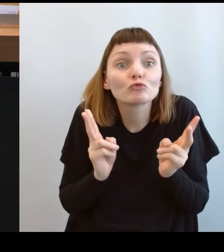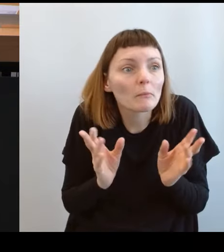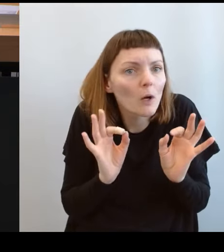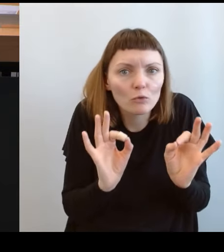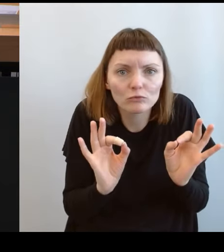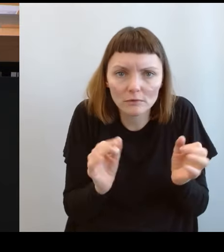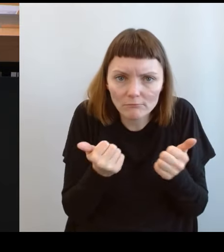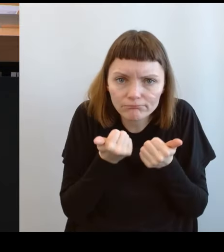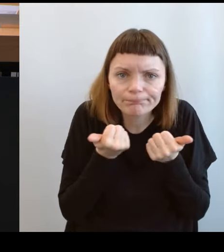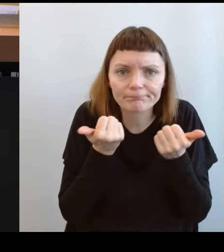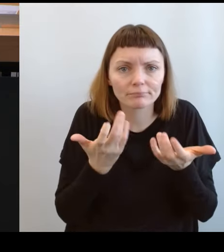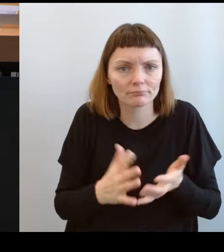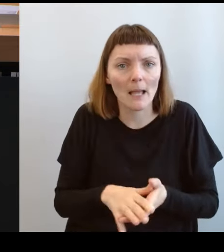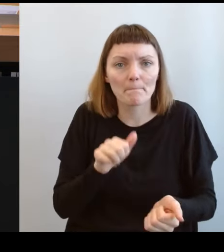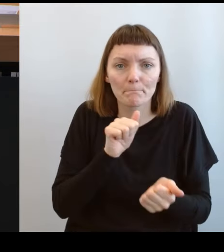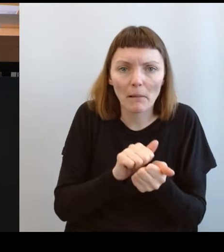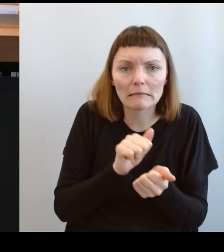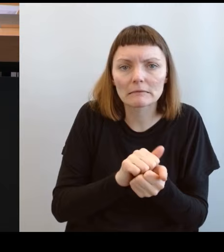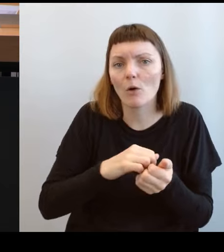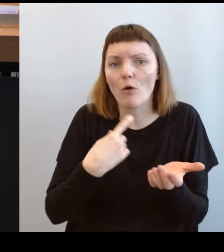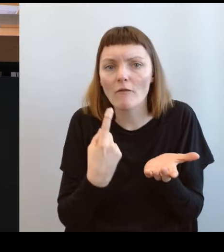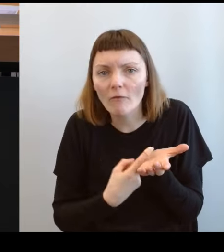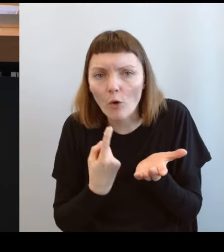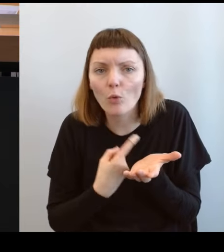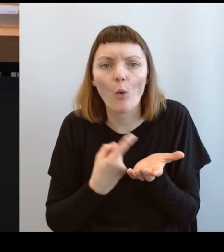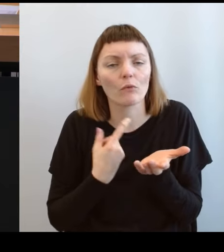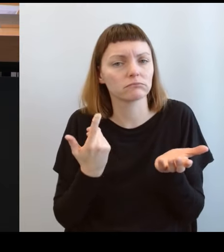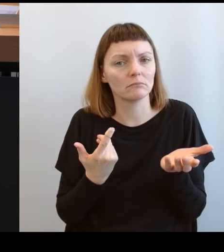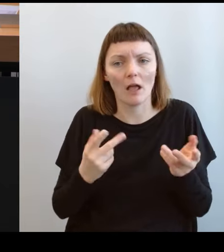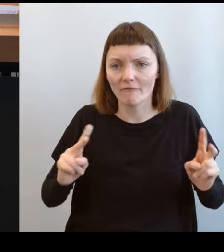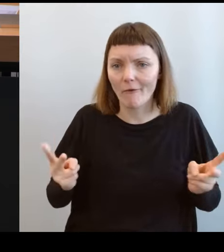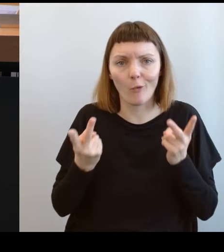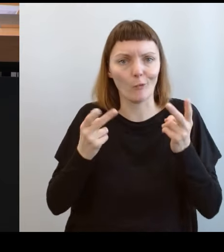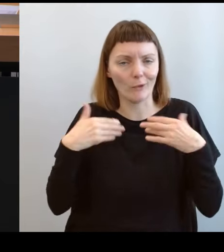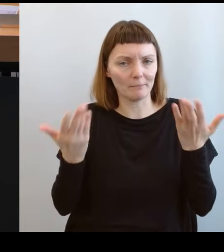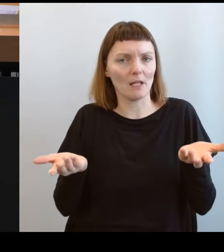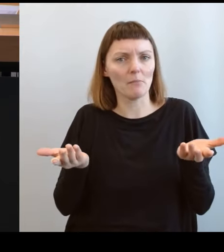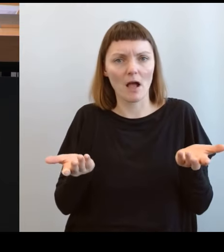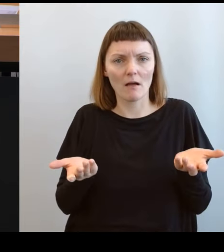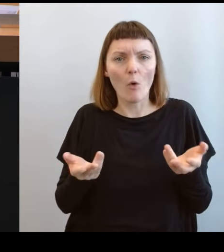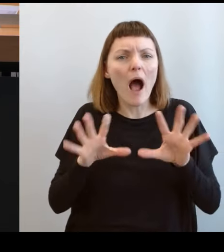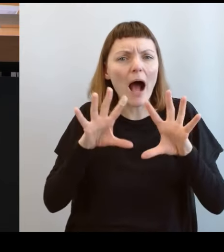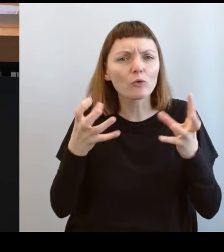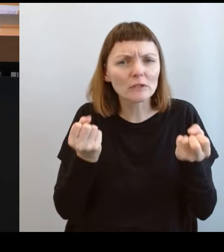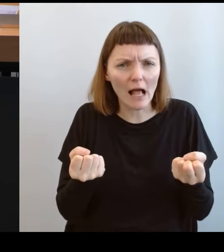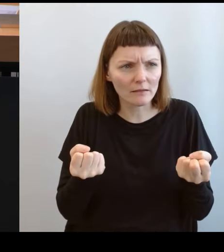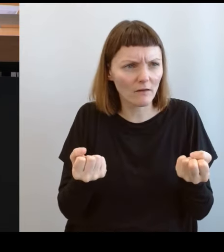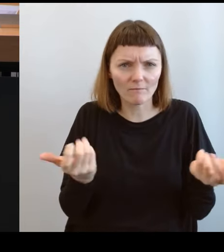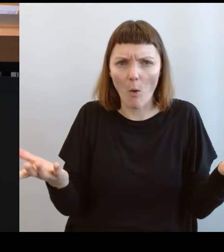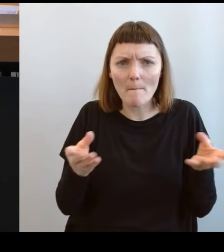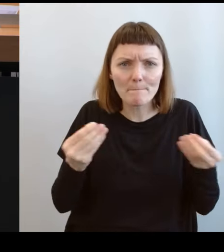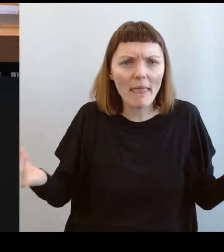aber wo steht bitte was konkret im Haushalt dazu? Wo sind die Mittel dafür eingestellt? Wo sind die konkreten Umsetzungsschritte?